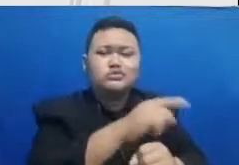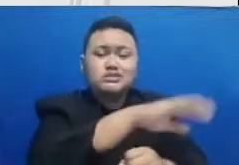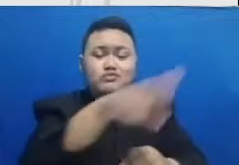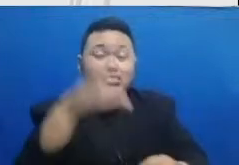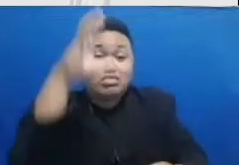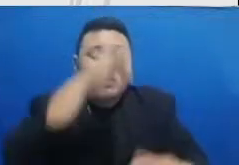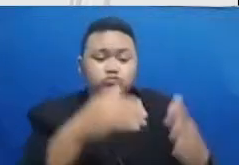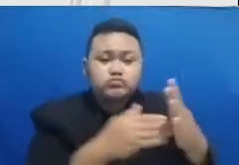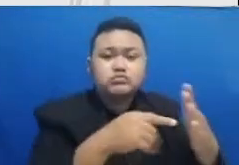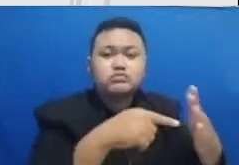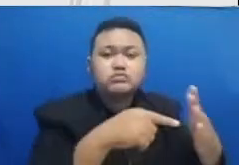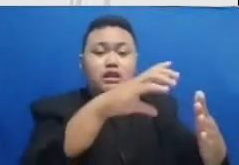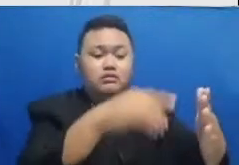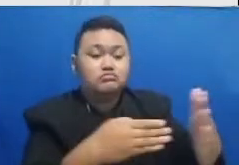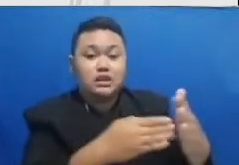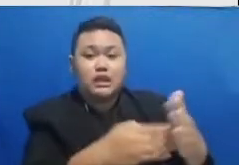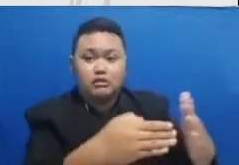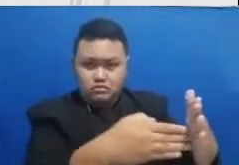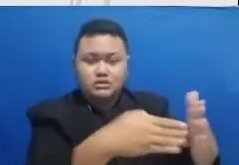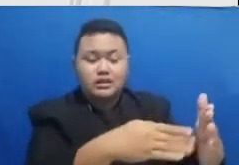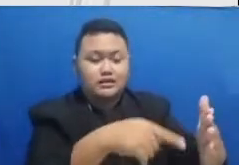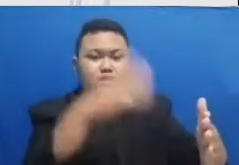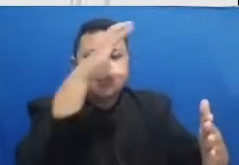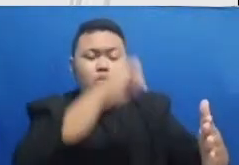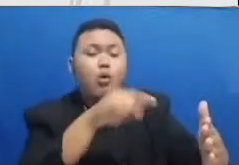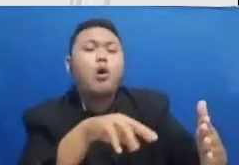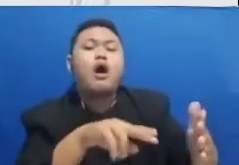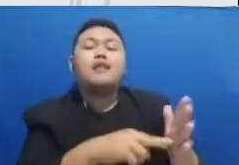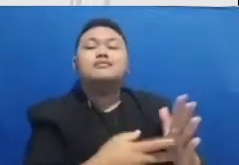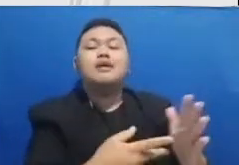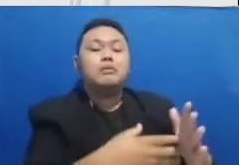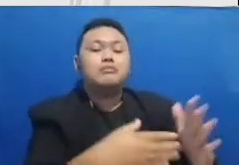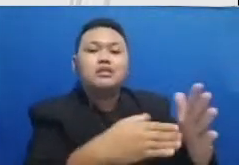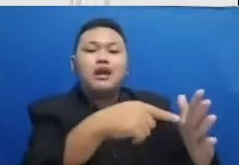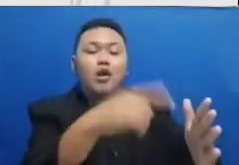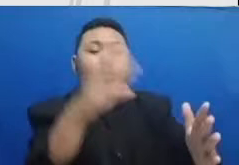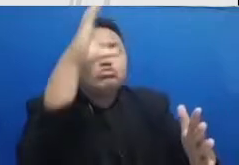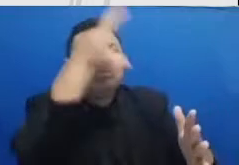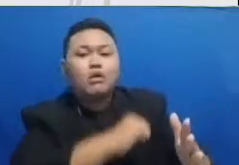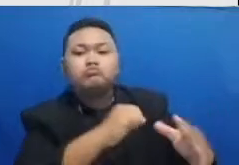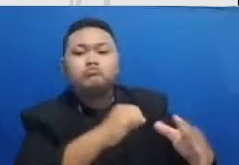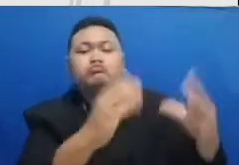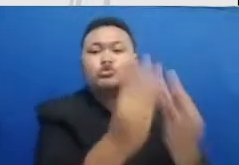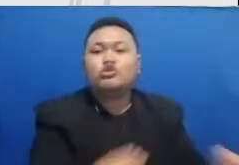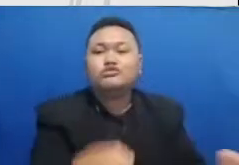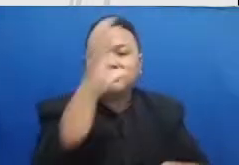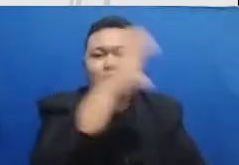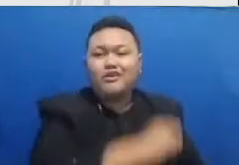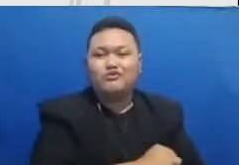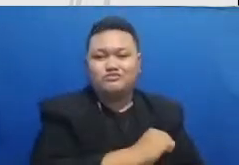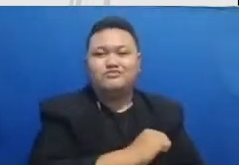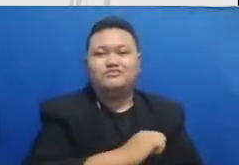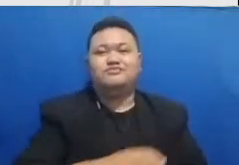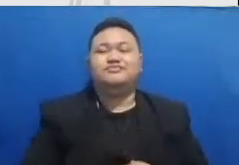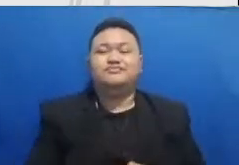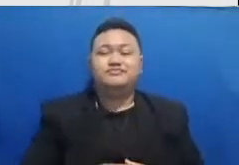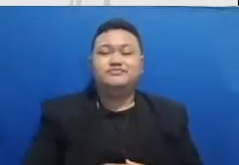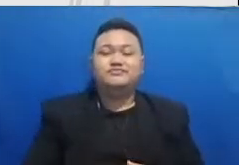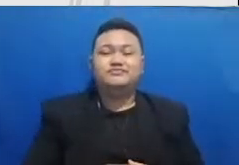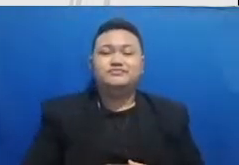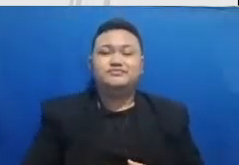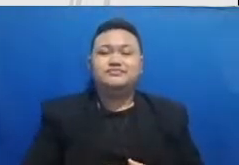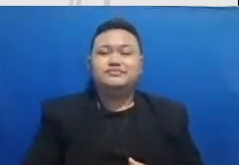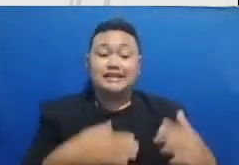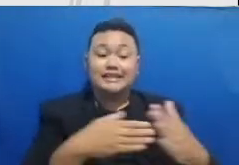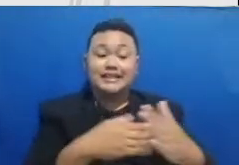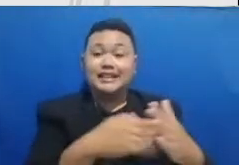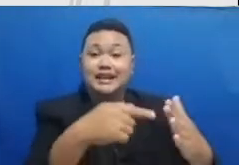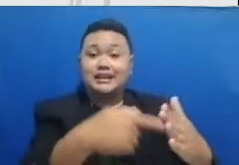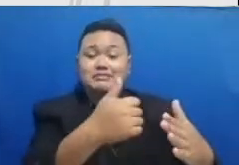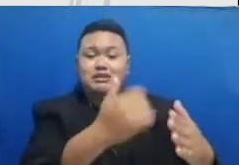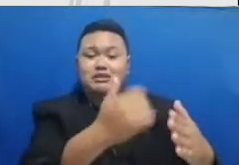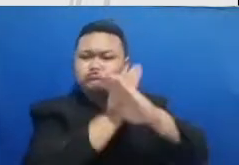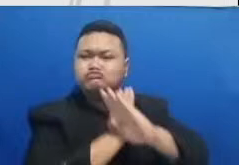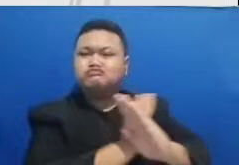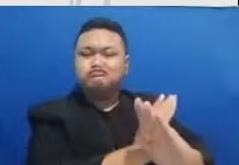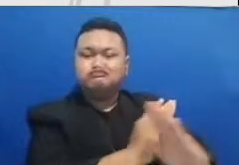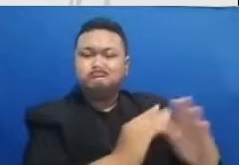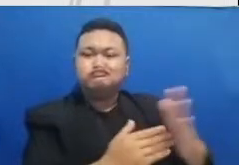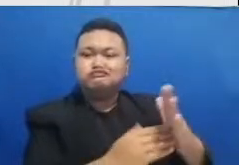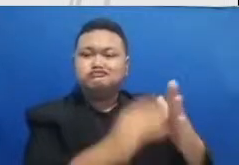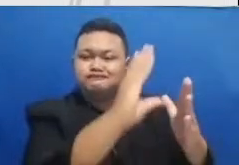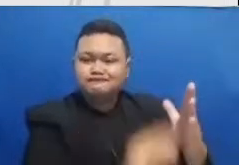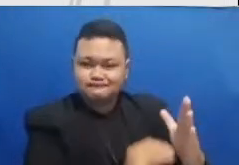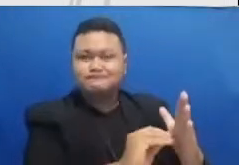di depan untuk bisa melewatinya untuk bisa menghadapi web Hai beban emosinya disitulah